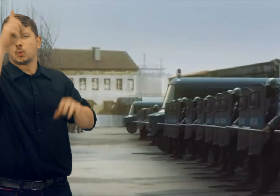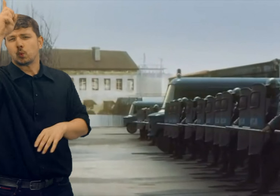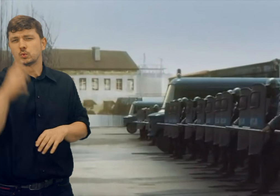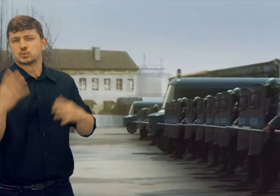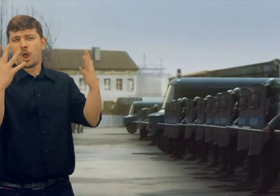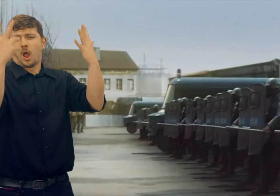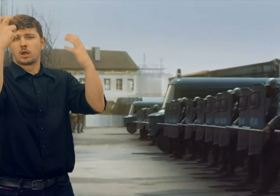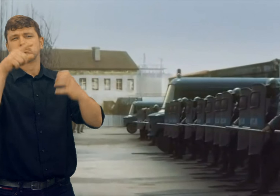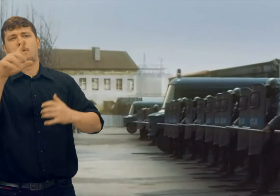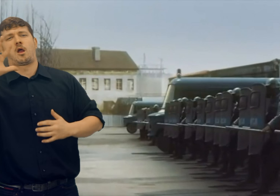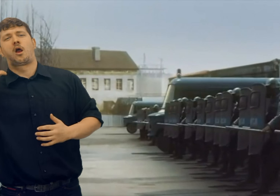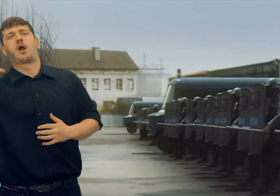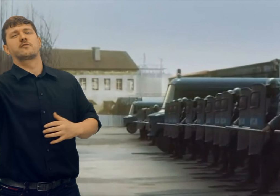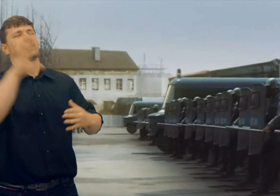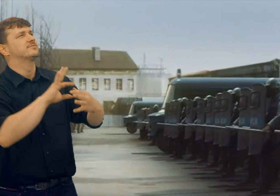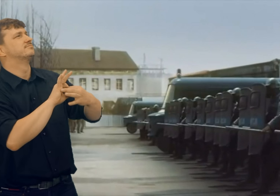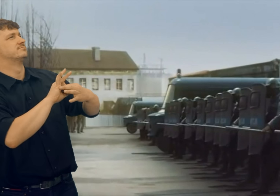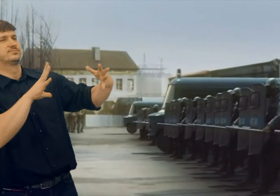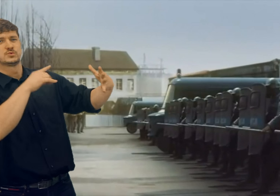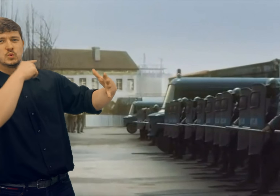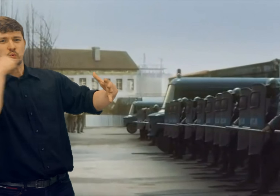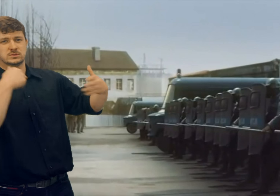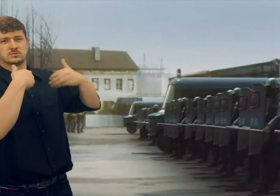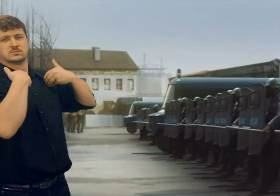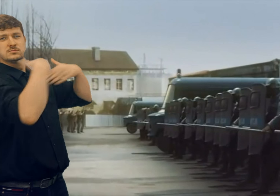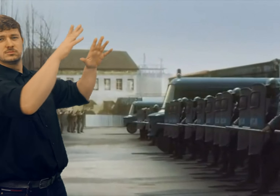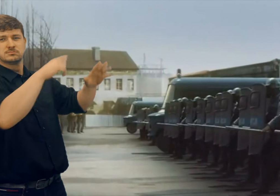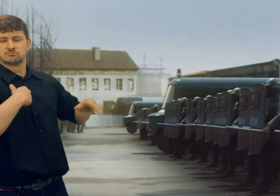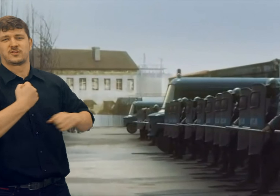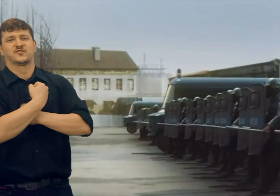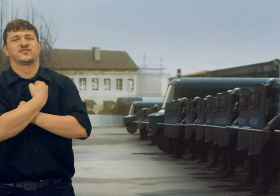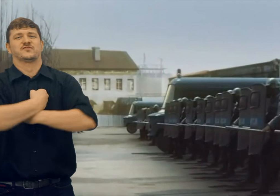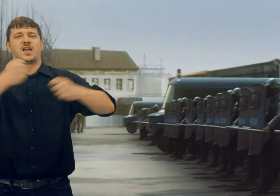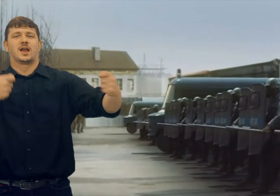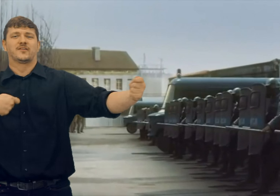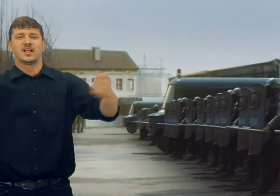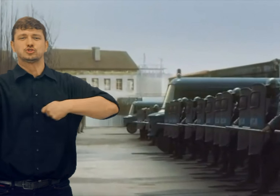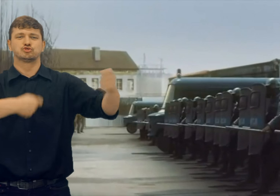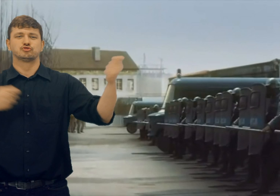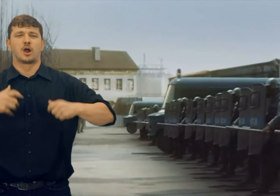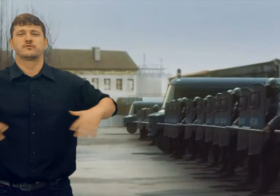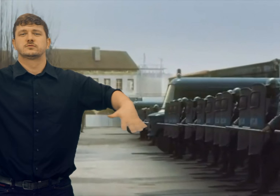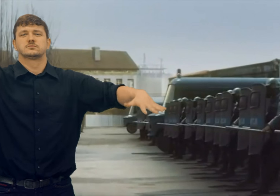Erst 1989 kam es schließlich zum Erfolg für die "Unabhängige Selbstverwaltete Gewerkschaft "Solidarität"".